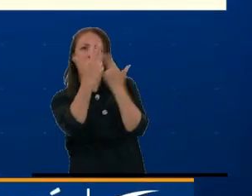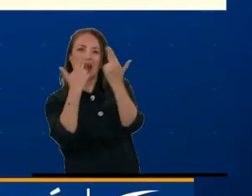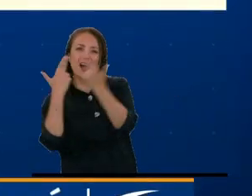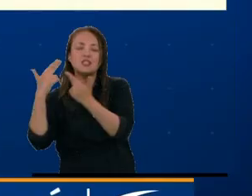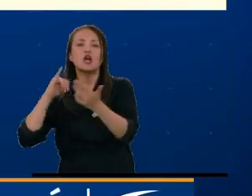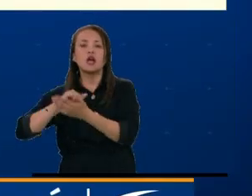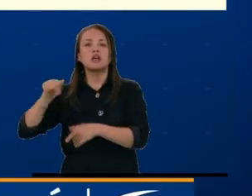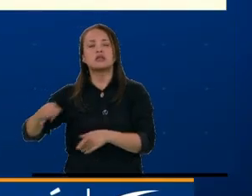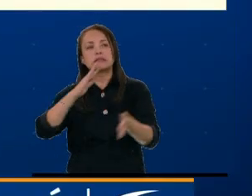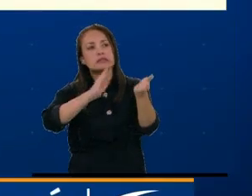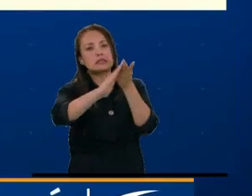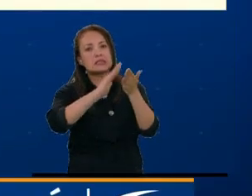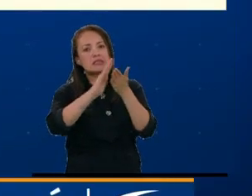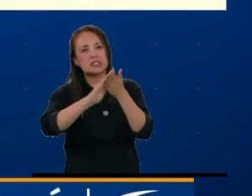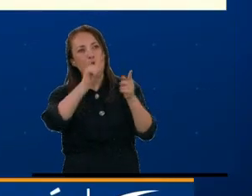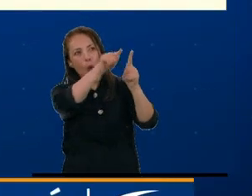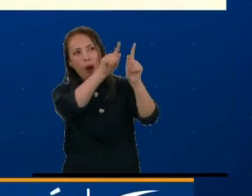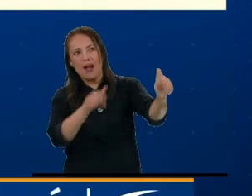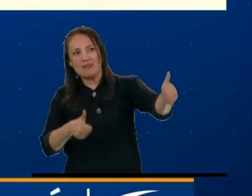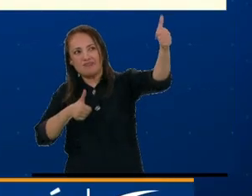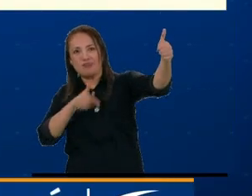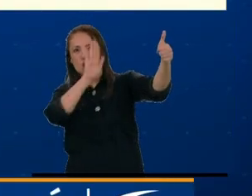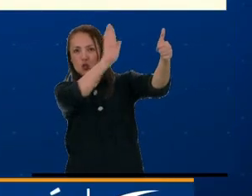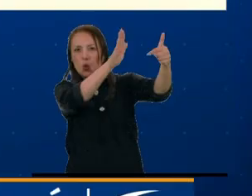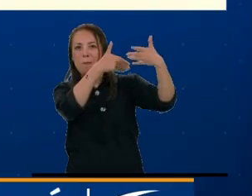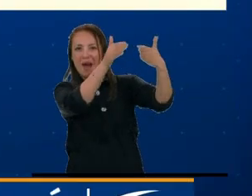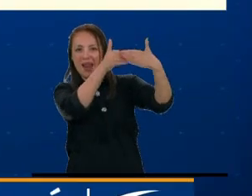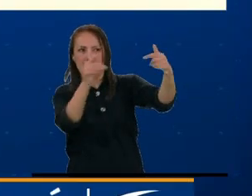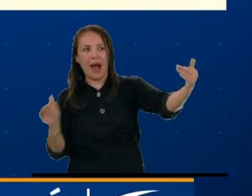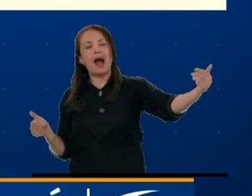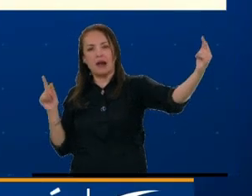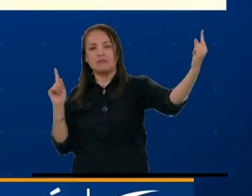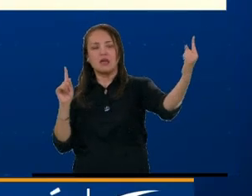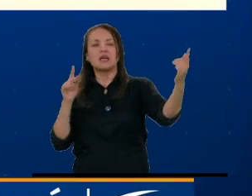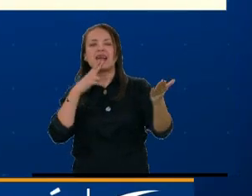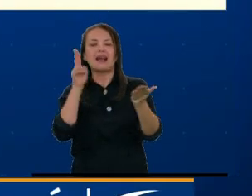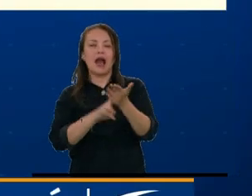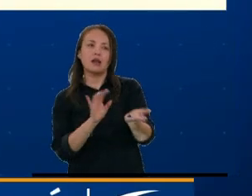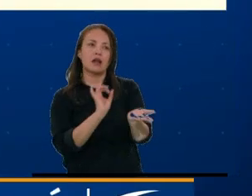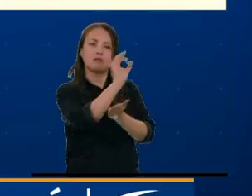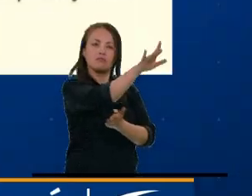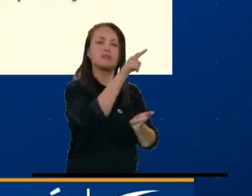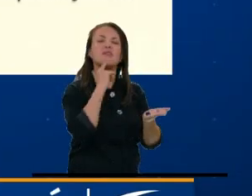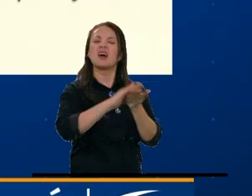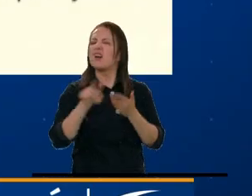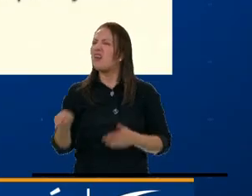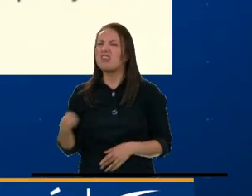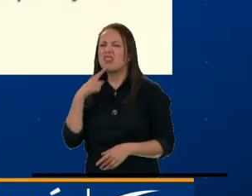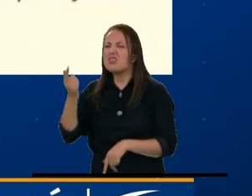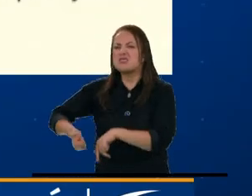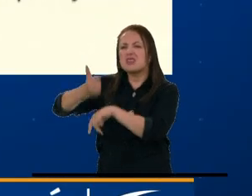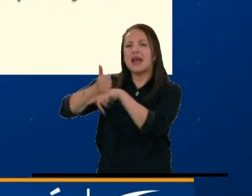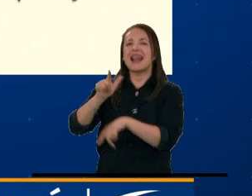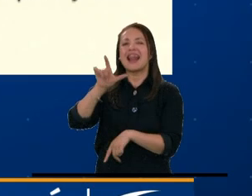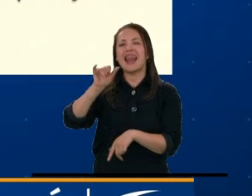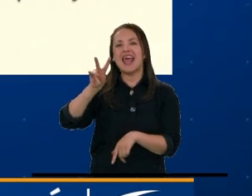))) Buenas tardes, son unas excusas que presenta el P propio canciller colombiano AÁlvaro